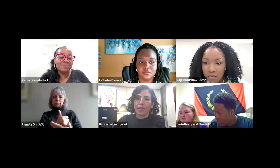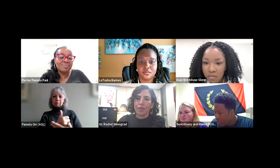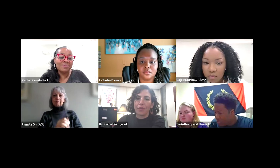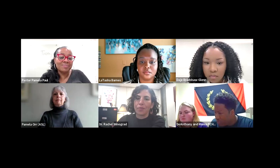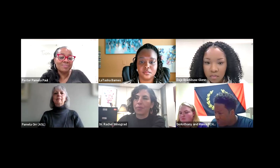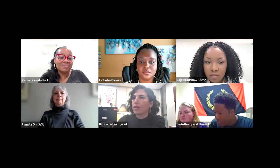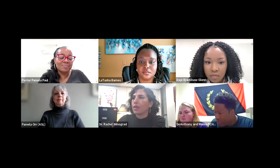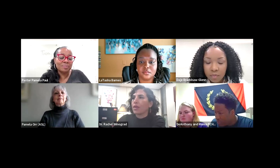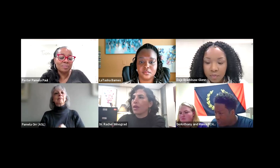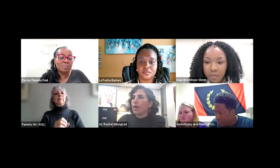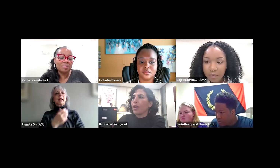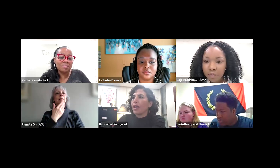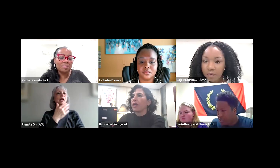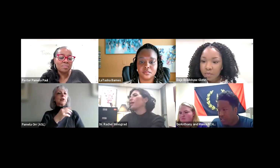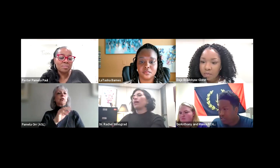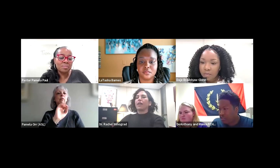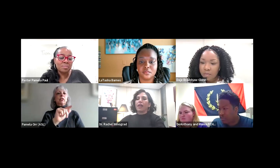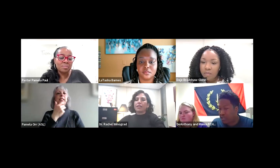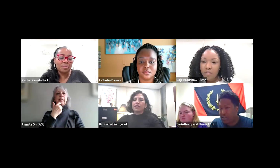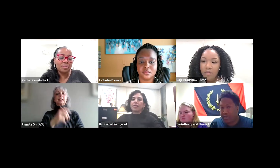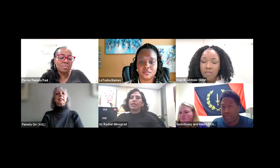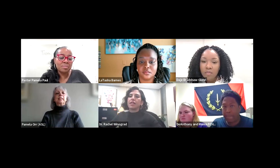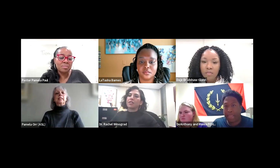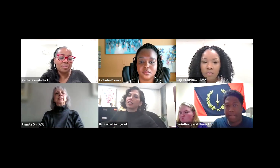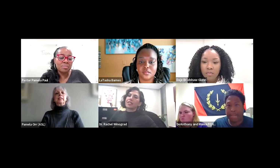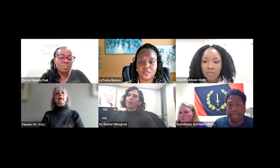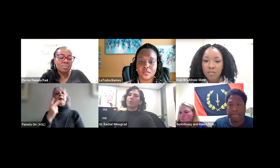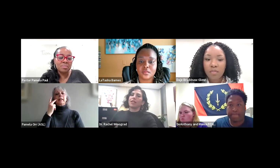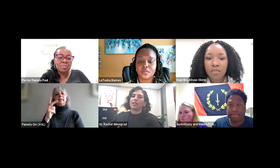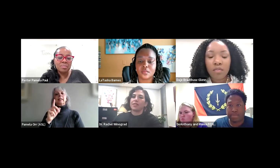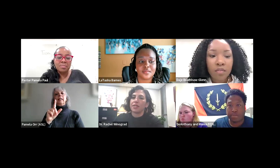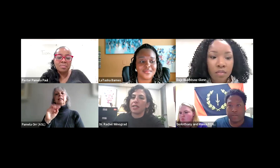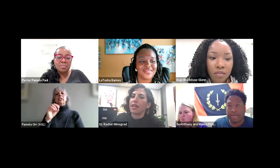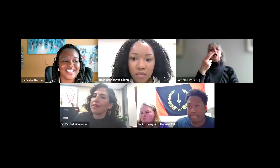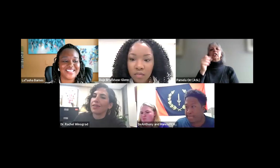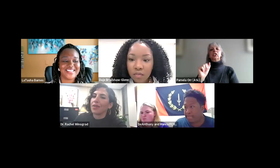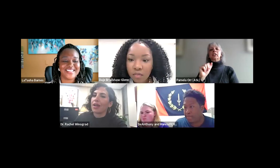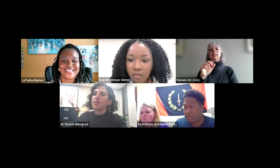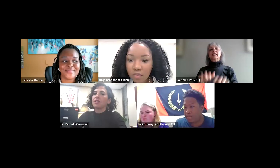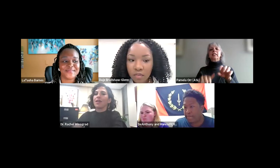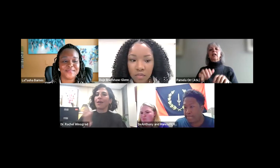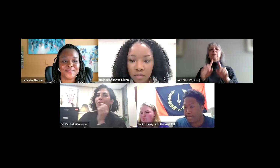Gracias. Veo que LaTasha le escribe una respuesta a Kaitlyn Kraus,